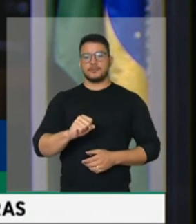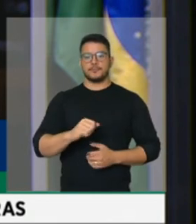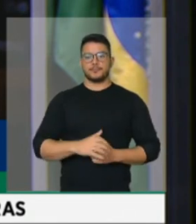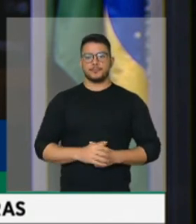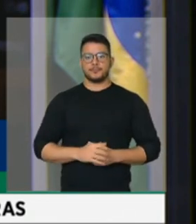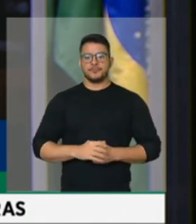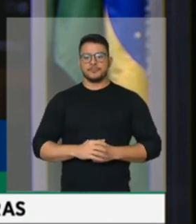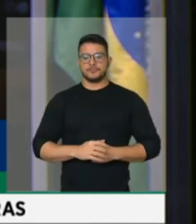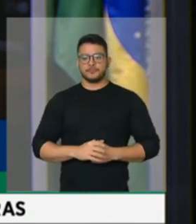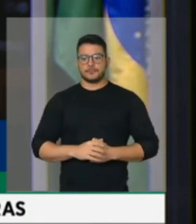EMPRÀSTIMO COMPULSÓRIO INSTITUÍDO ORIGINALMENTE POR